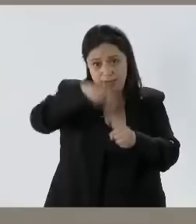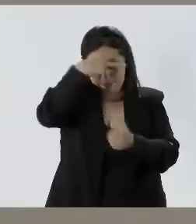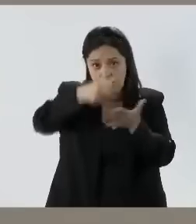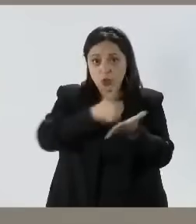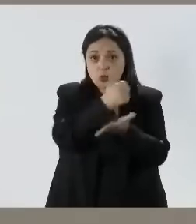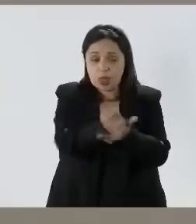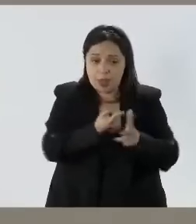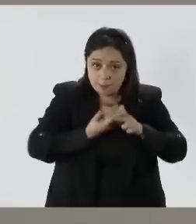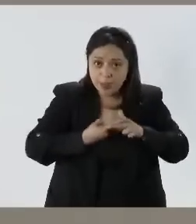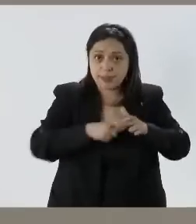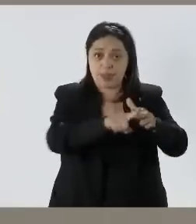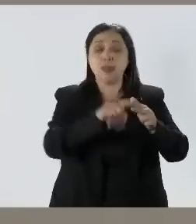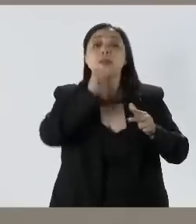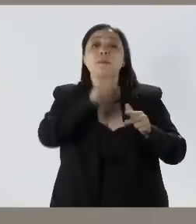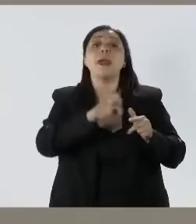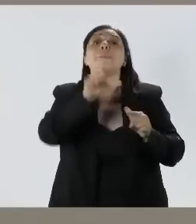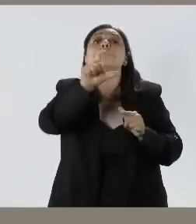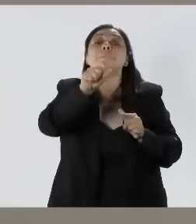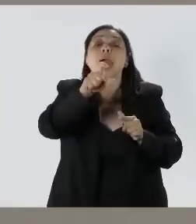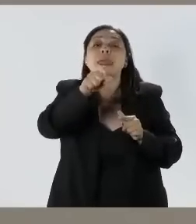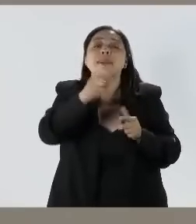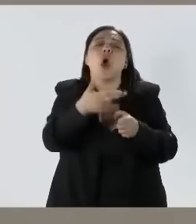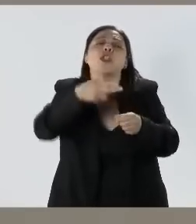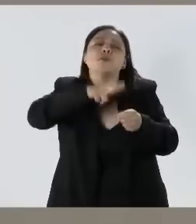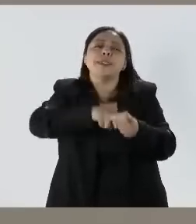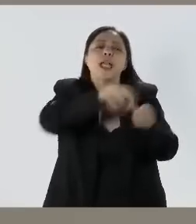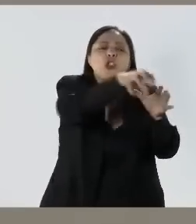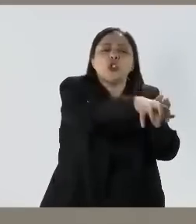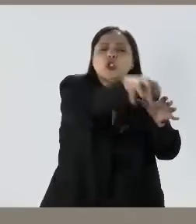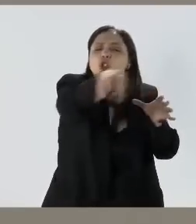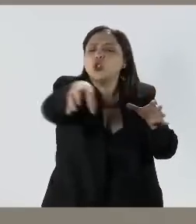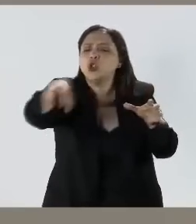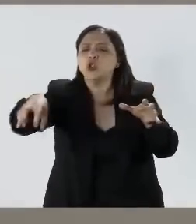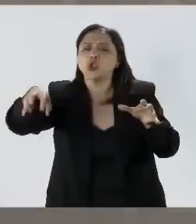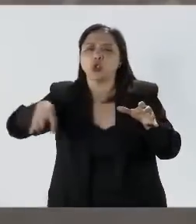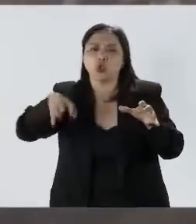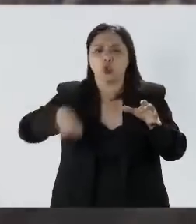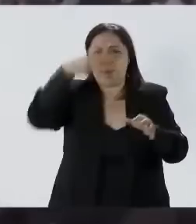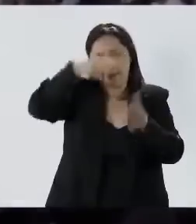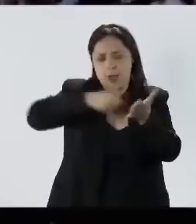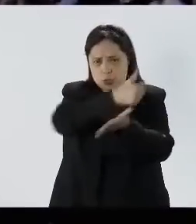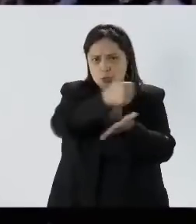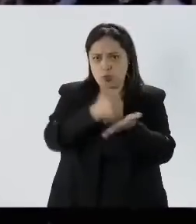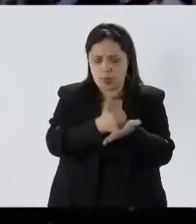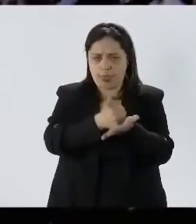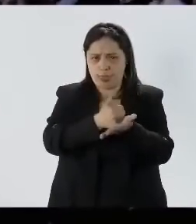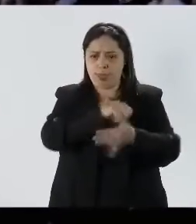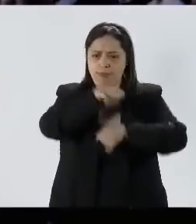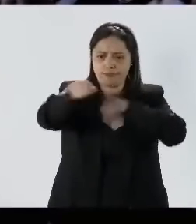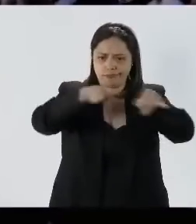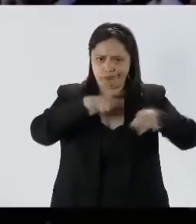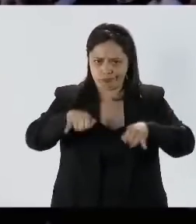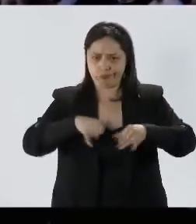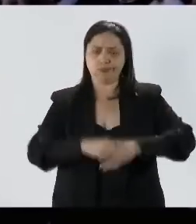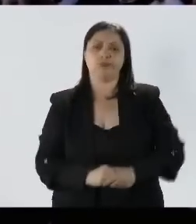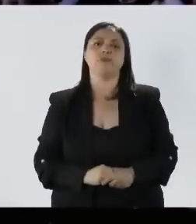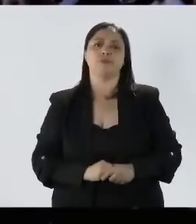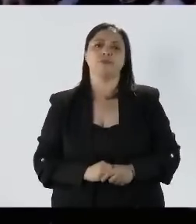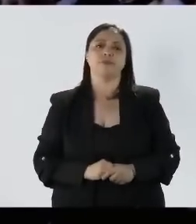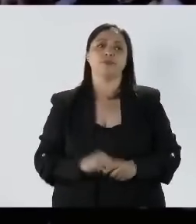20 clínicas veterinarios a lo largo y ancho de la ciudad adecuamos los espacios públicos